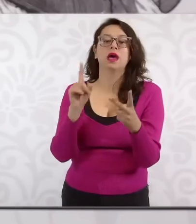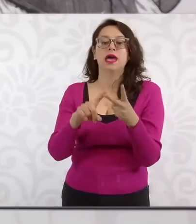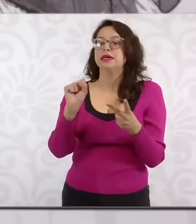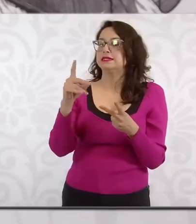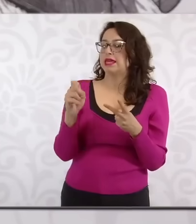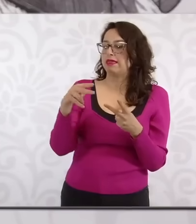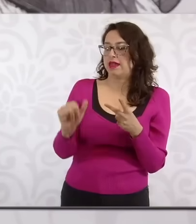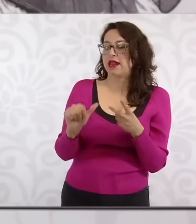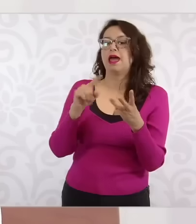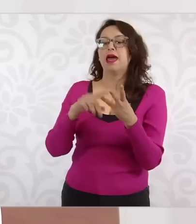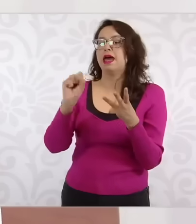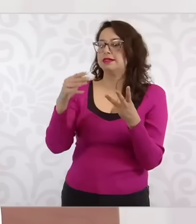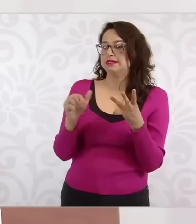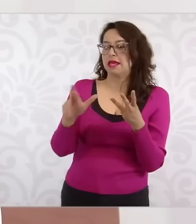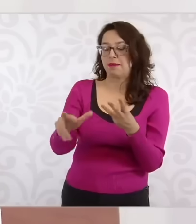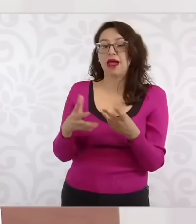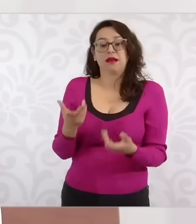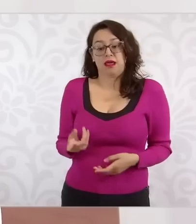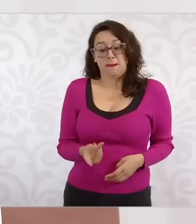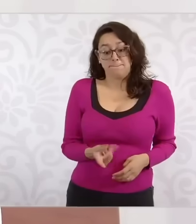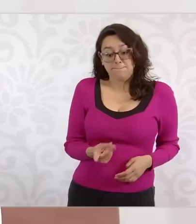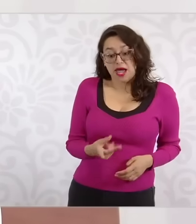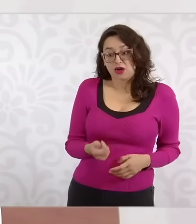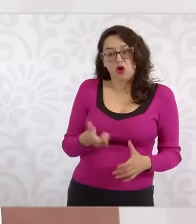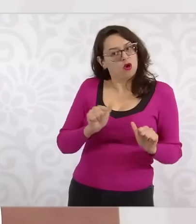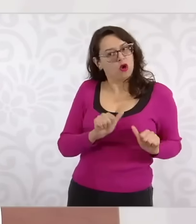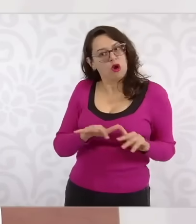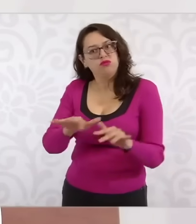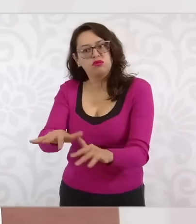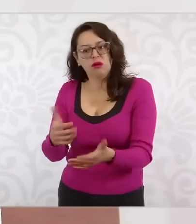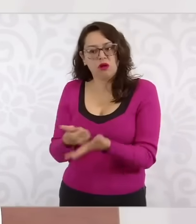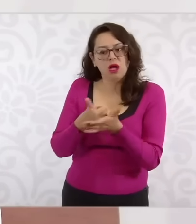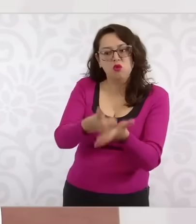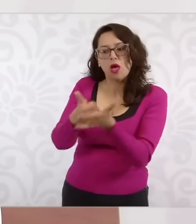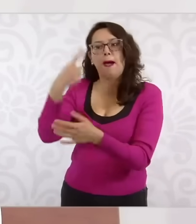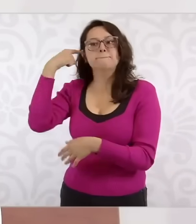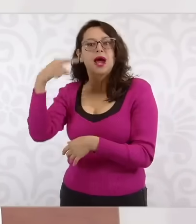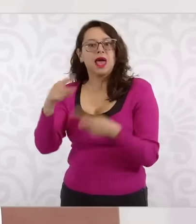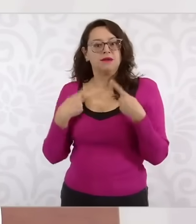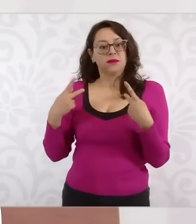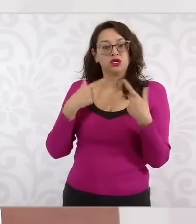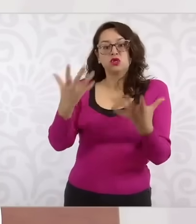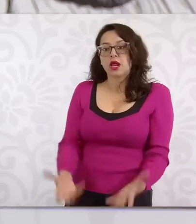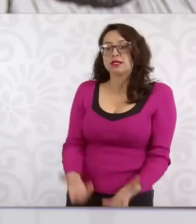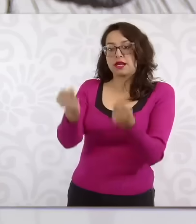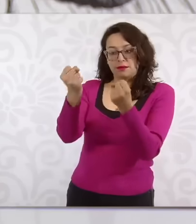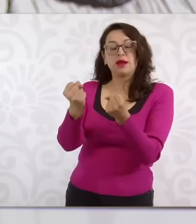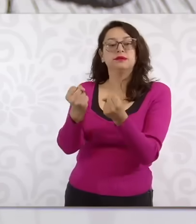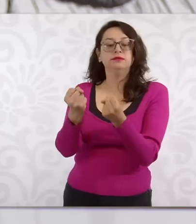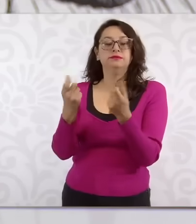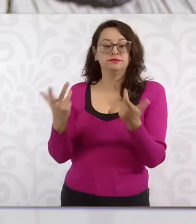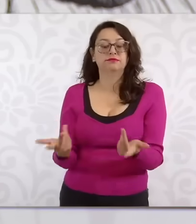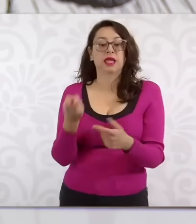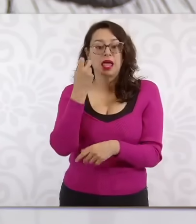enviaron eh caninos para poder apoyar el rescate y pues ya las explicaciones posteriores pues tendrán